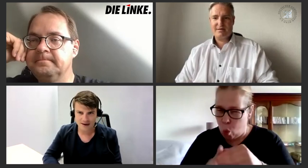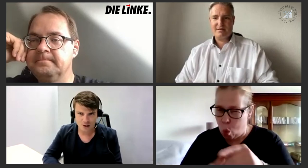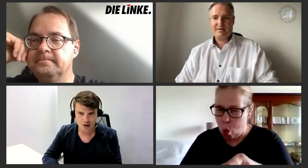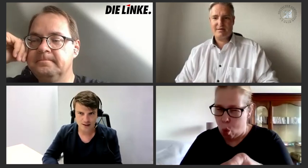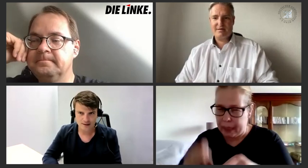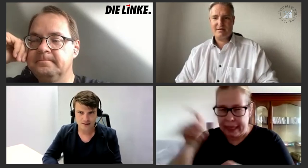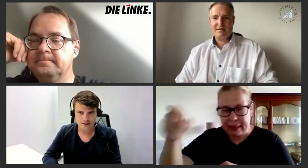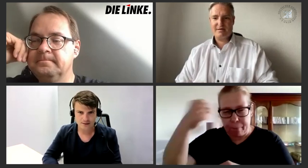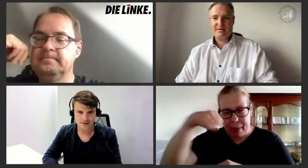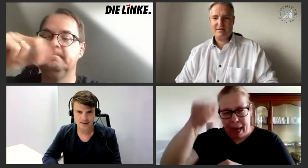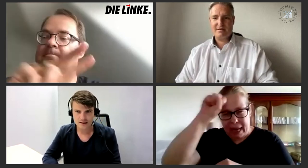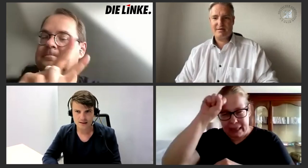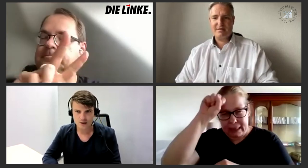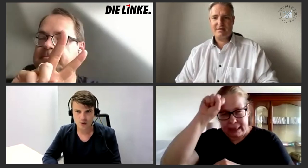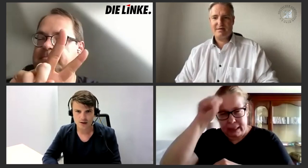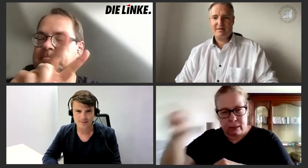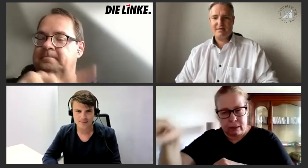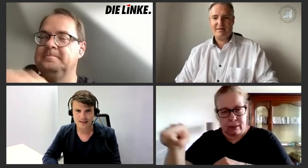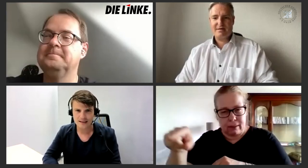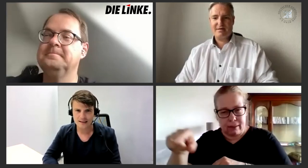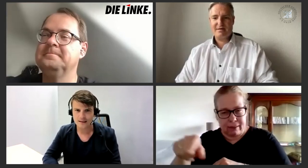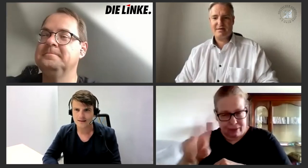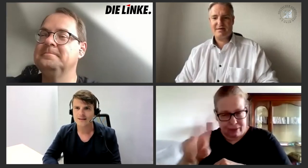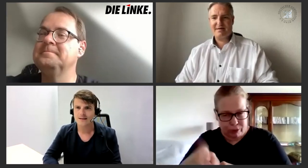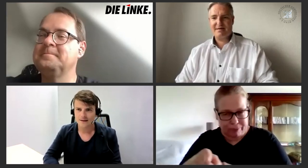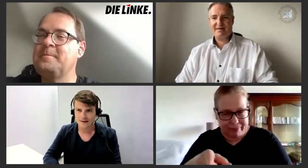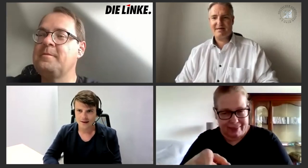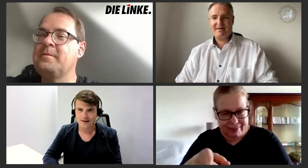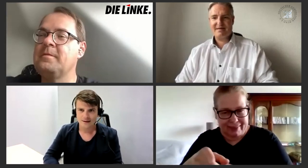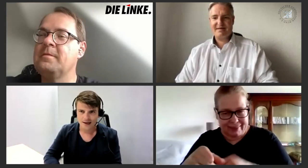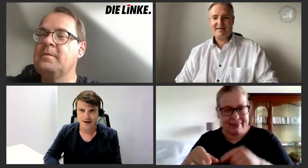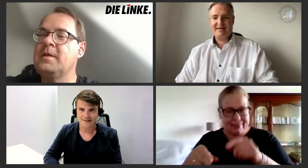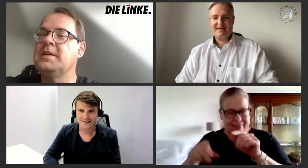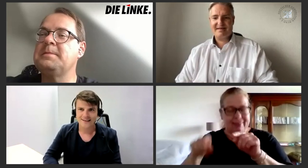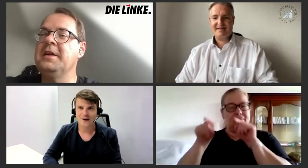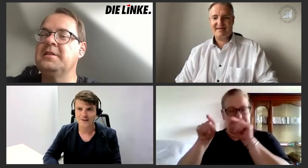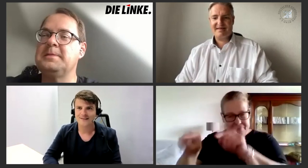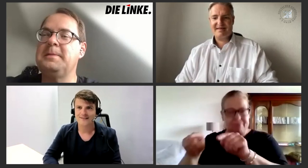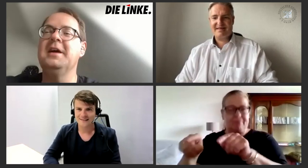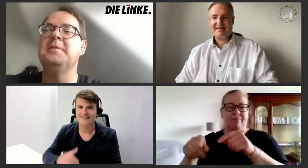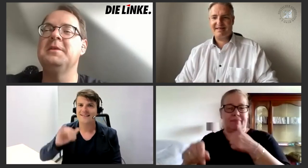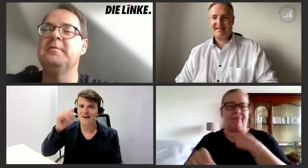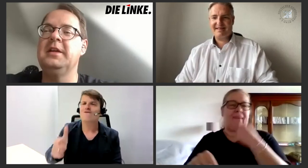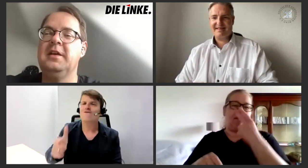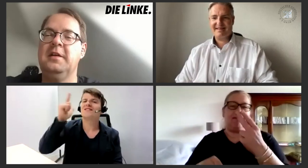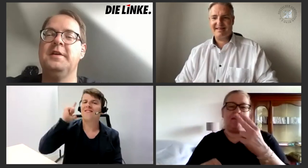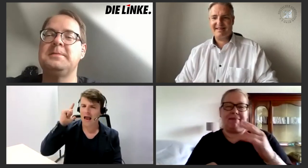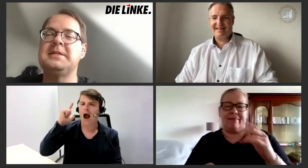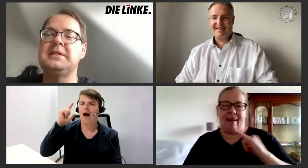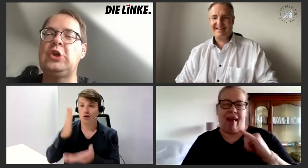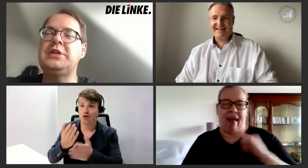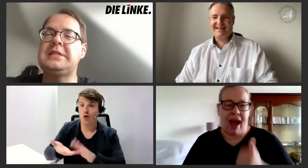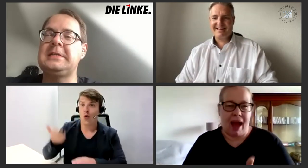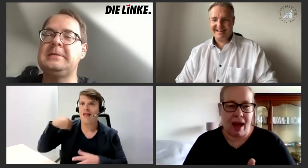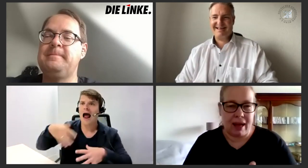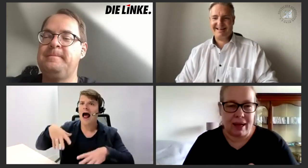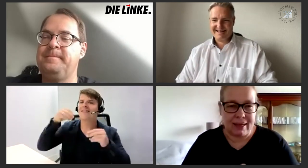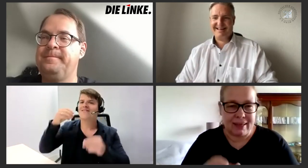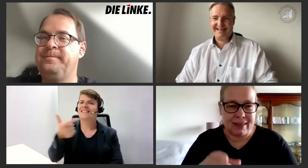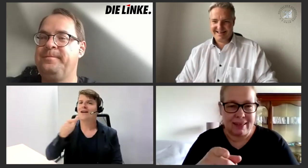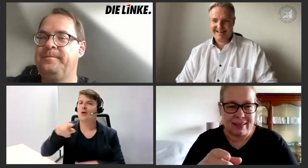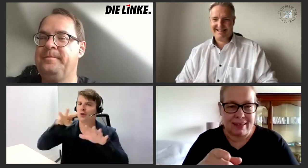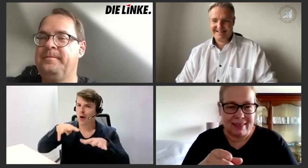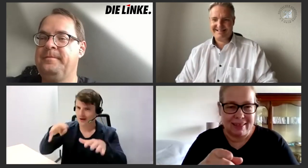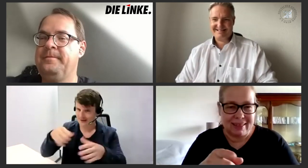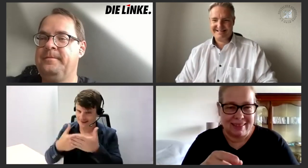Behindertenwerkstätte... wissen Sie das noch, in Berlin? - Ja, zwei Jahre mittlerweile her, Anfang 2019.